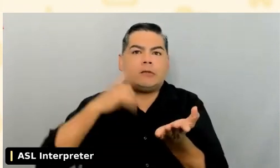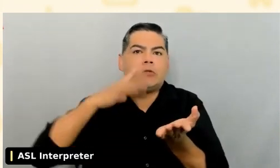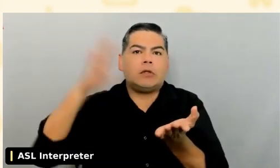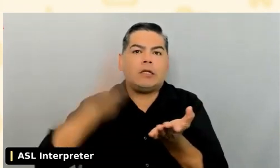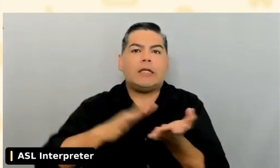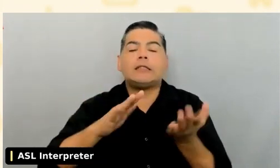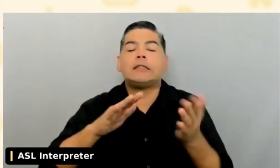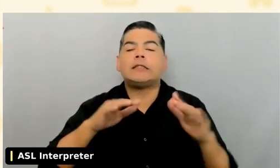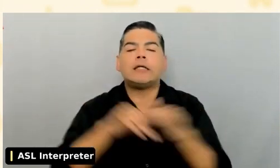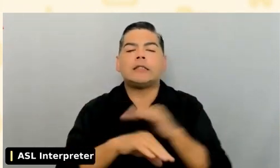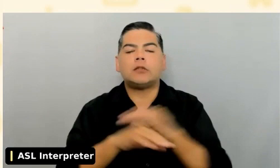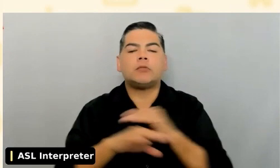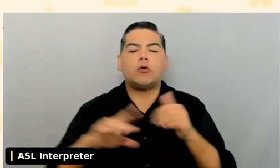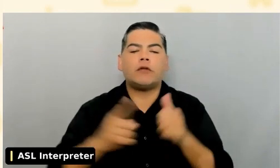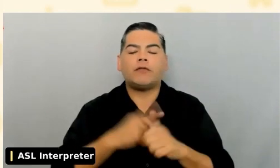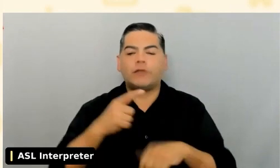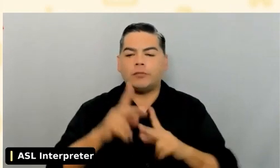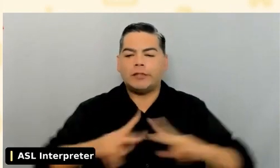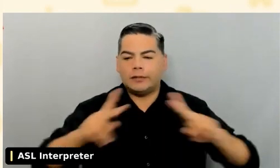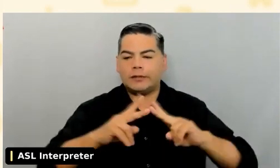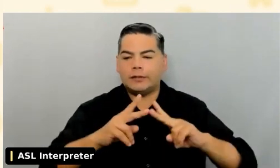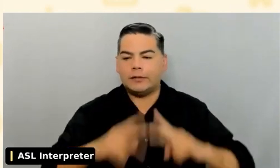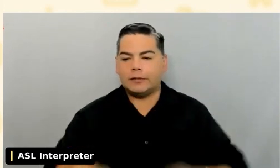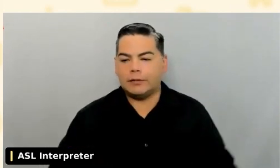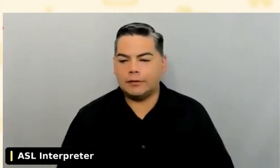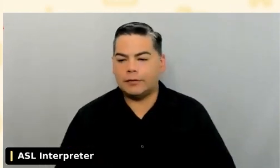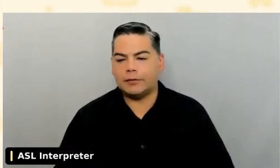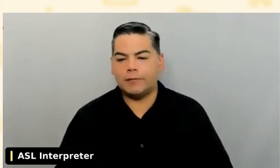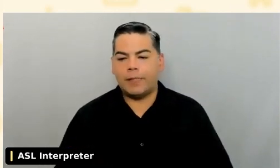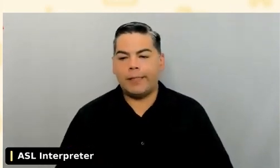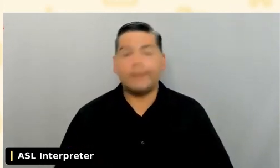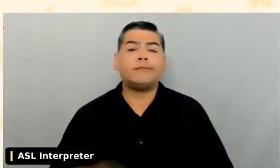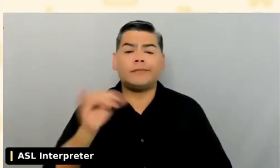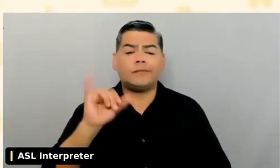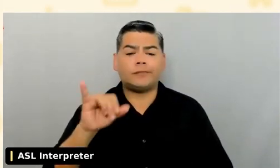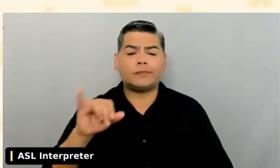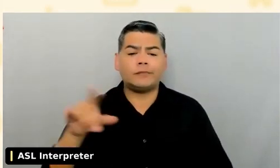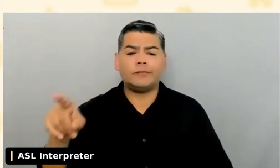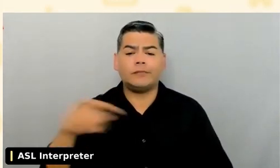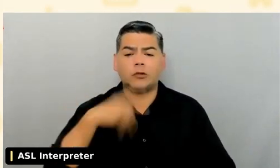en primer lugar por lo que ellos han agregado. Y lo hacen de tal manera que no lo edites tú mismo.